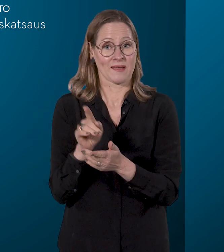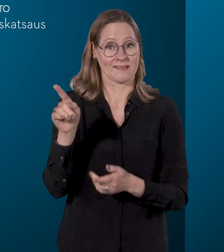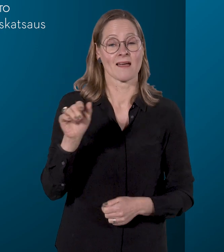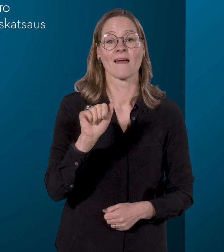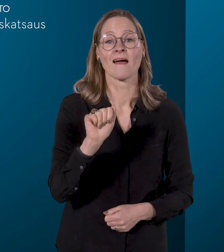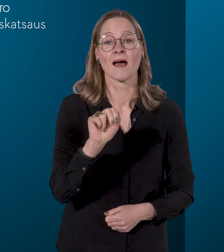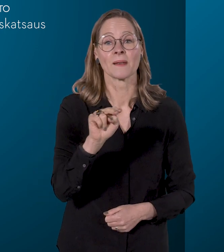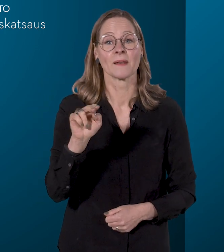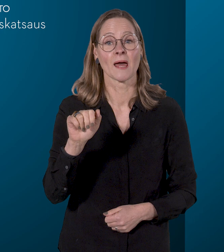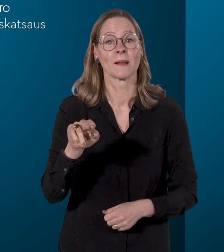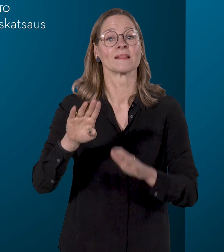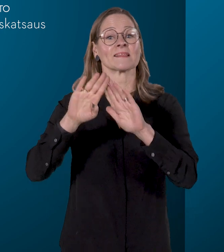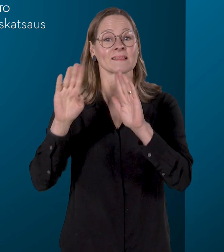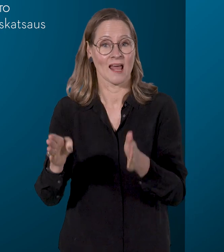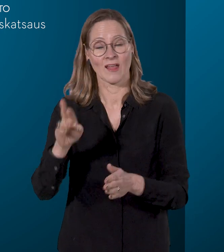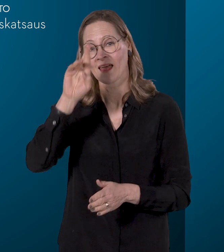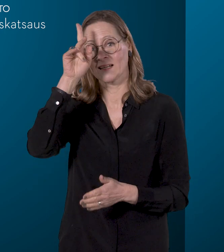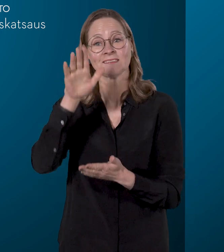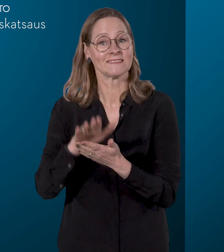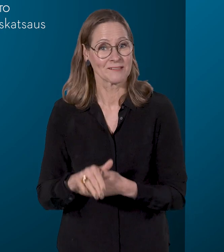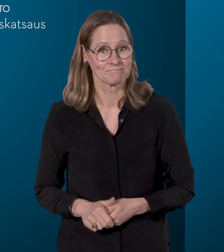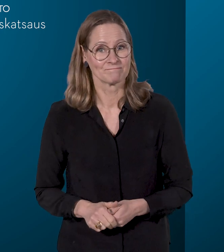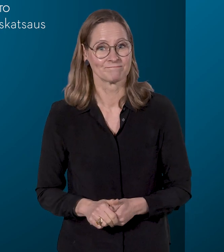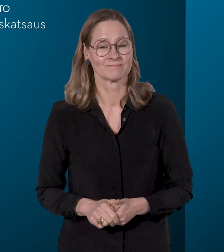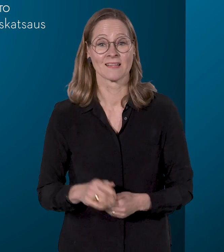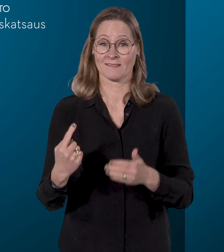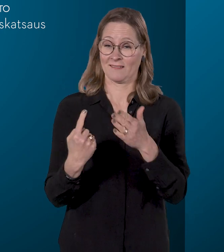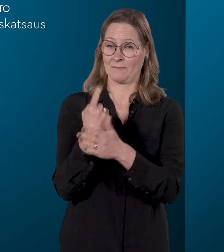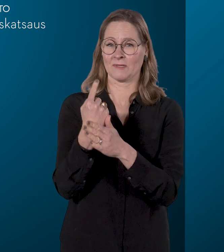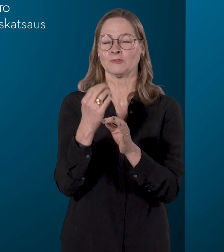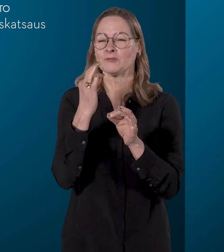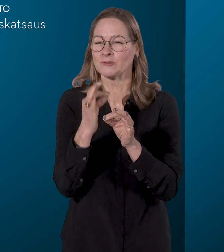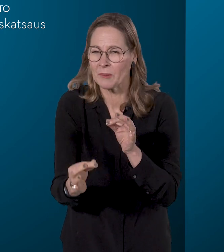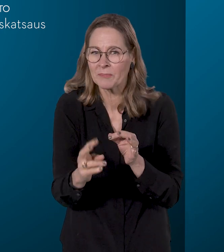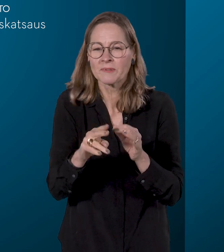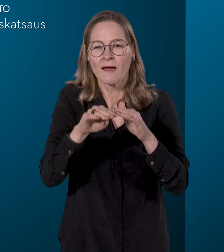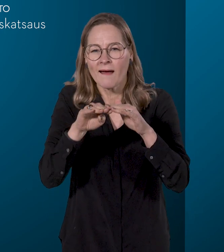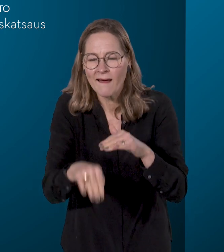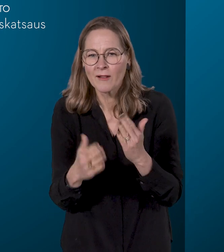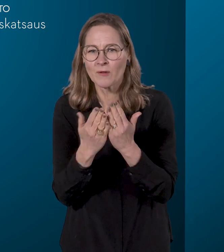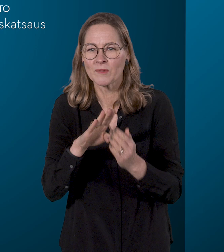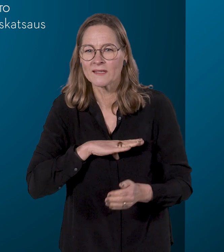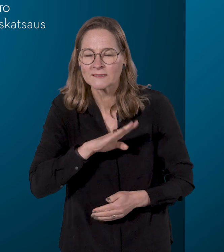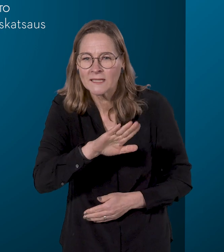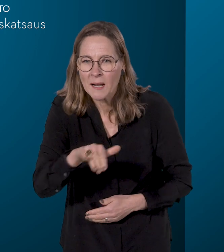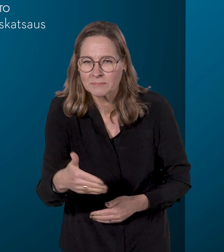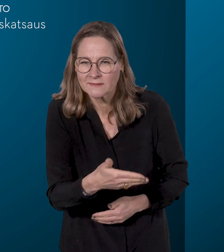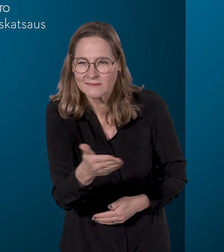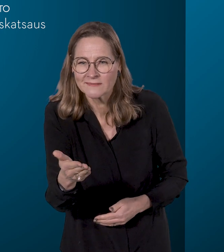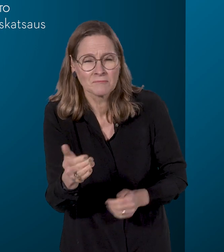Annantalossa, Helsingissä. Tapahtuma soveltuu erityisesti alle kouluikäisille lapsille, -